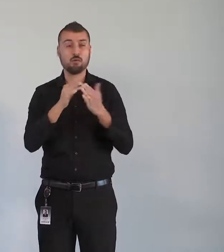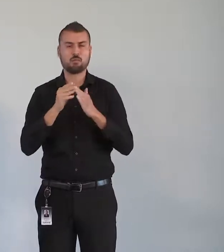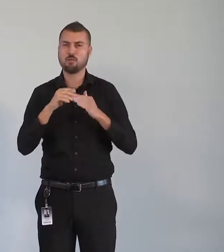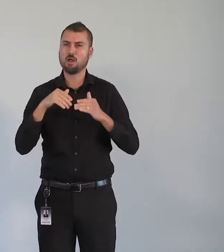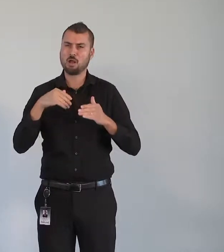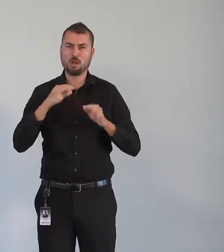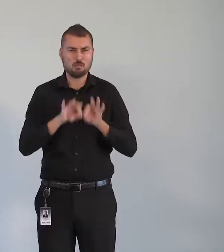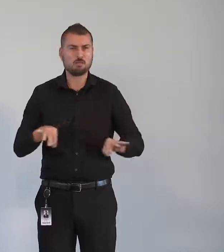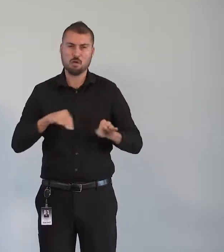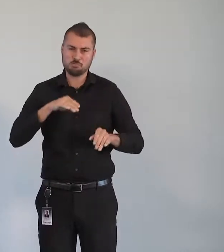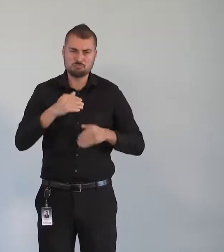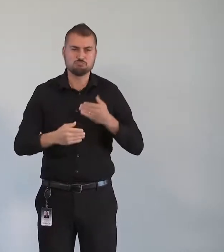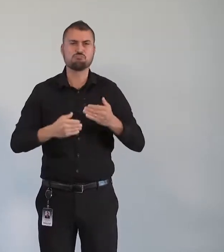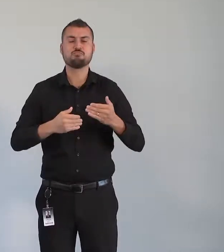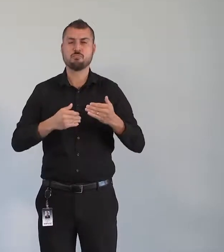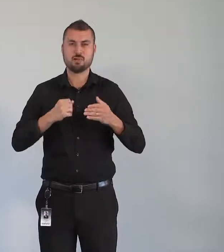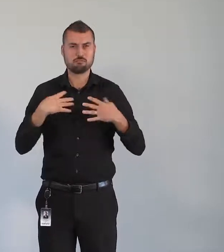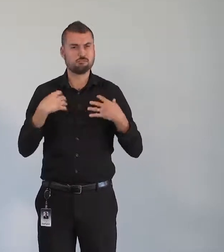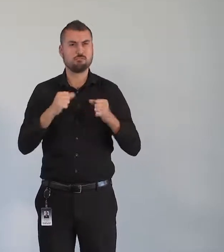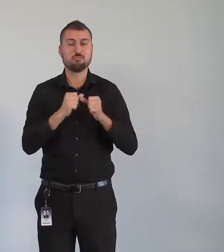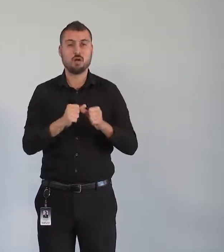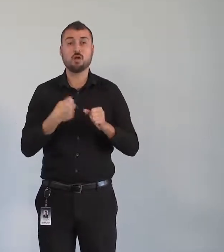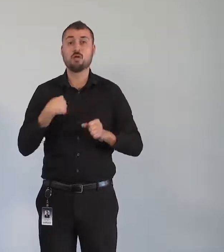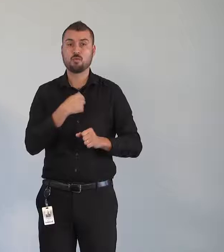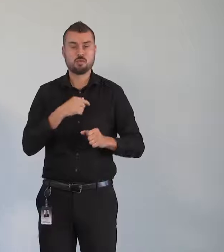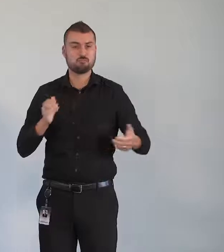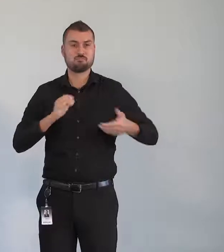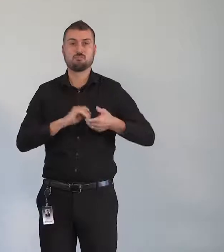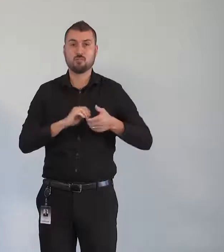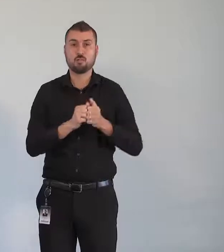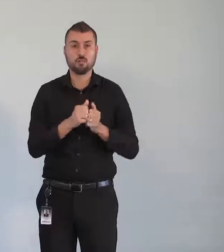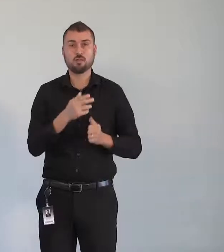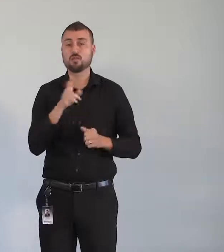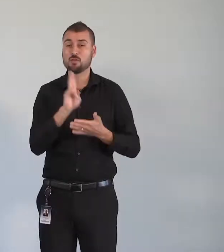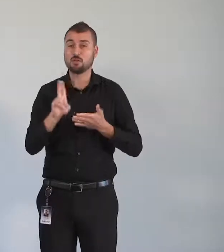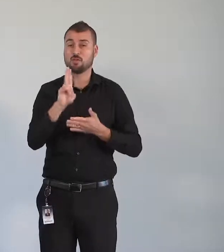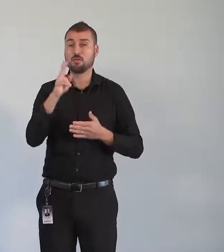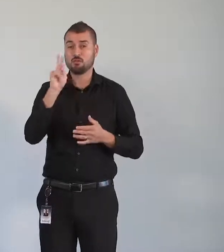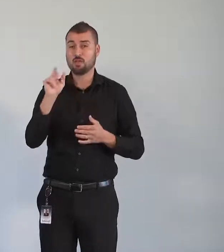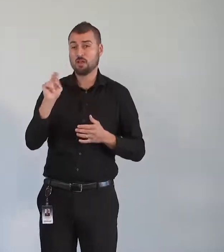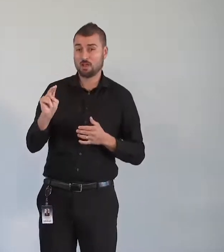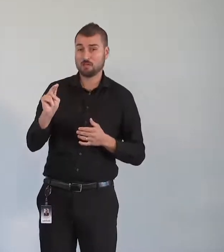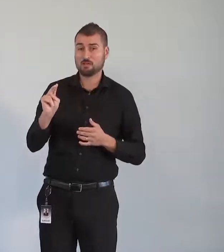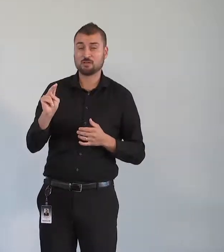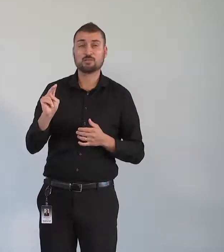United Way está patrocinando un evento en asociación con el Universidad de Kansas Sch ool of Pharmacy